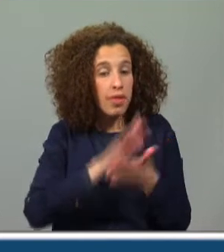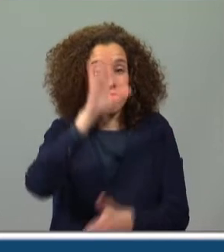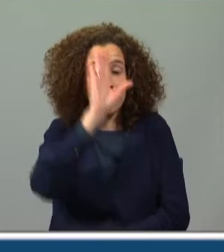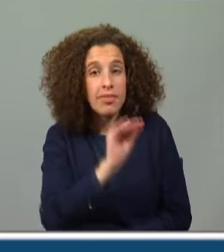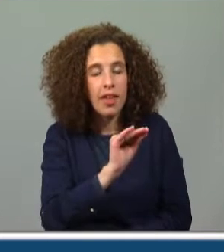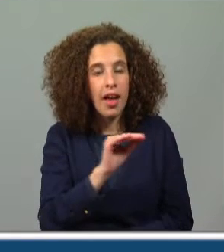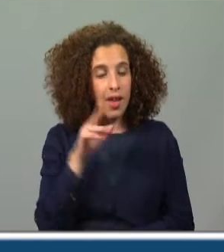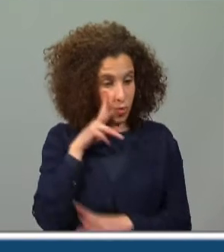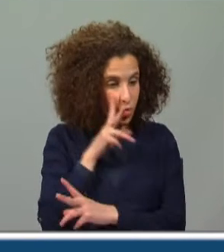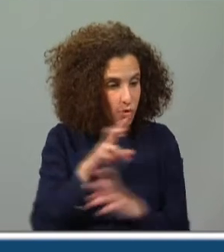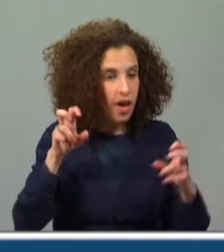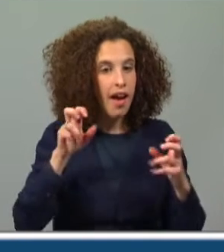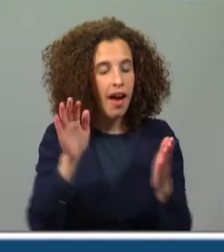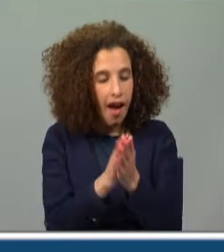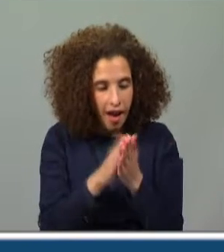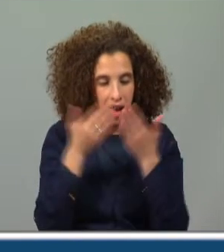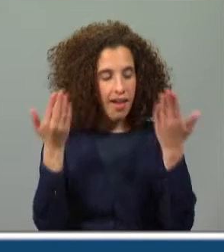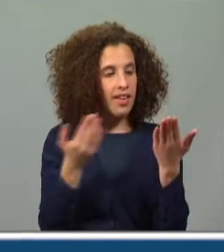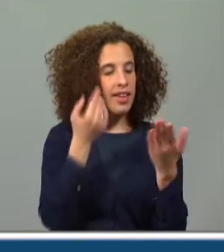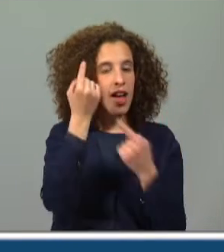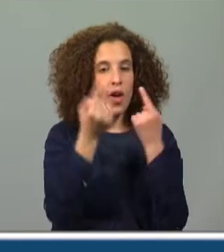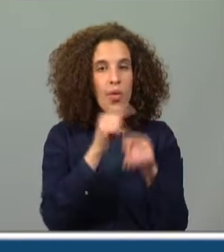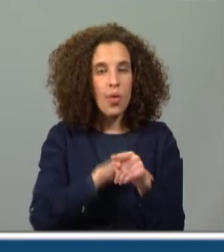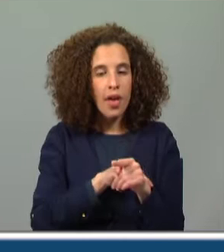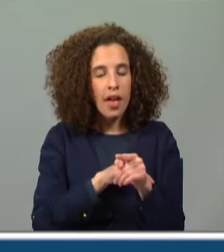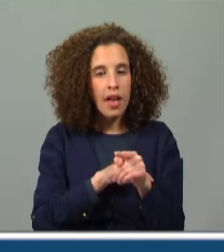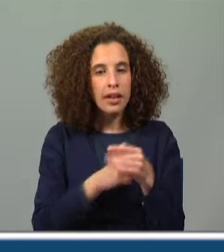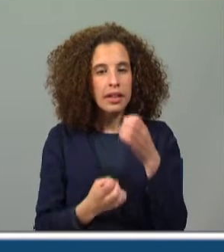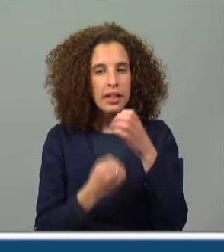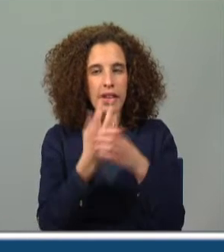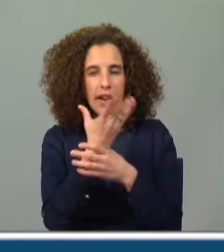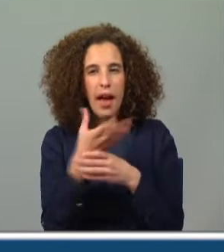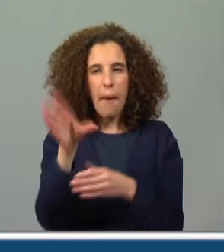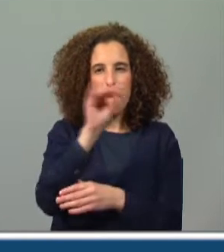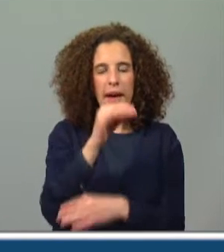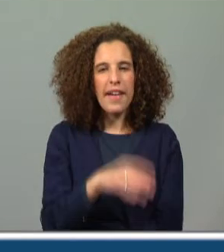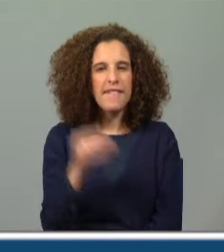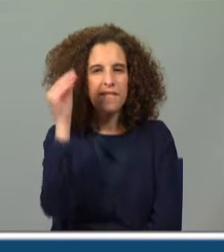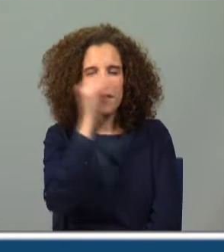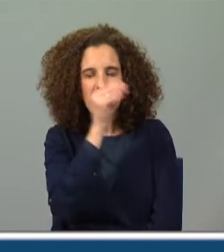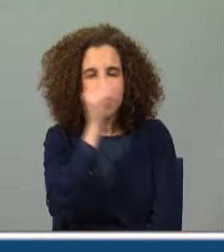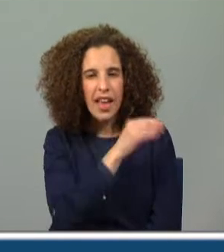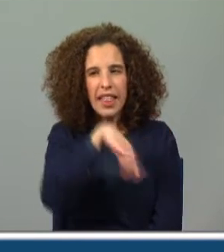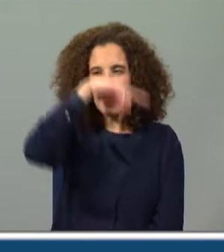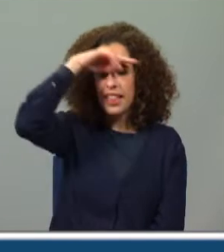já abria por alguns instantes criava as mais falsas dificuldades para aquela 已經打開了片刻創建了更多錯誤的困難